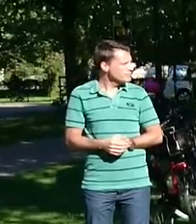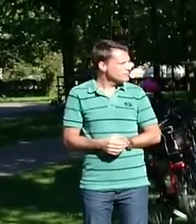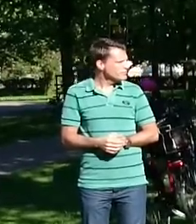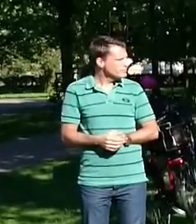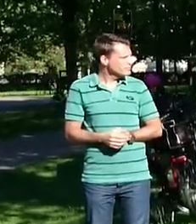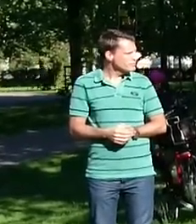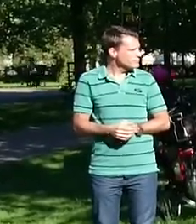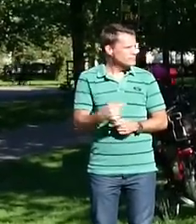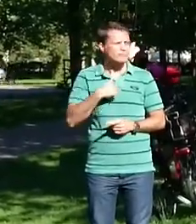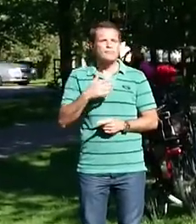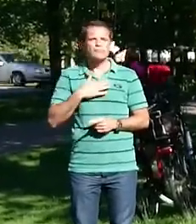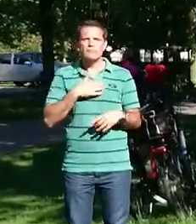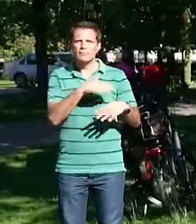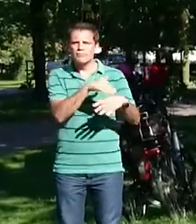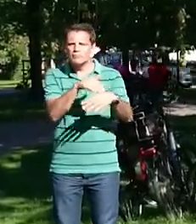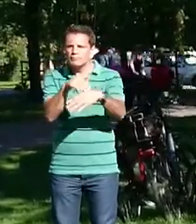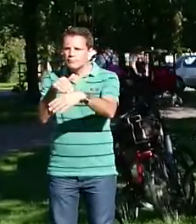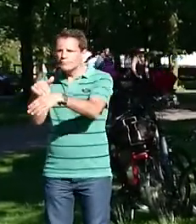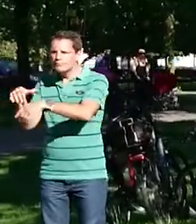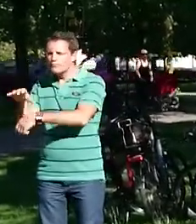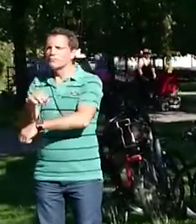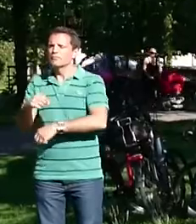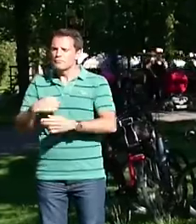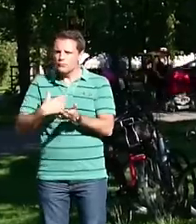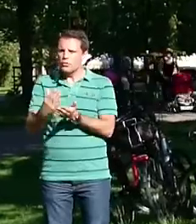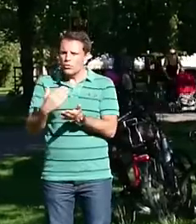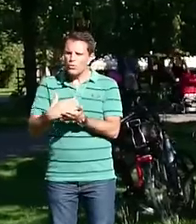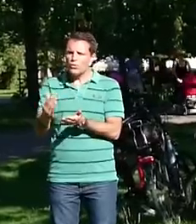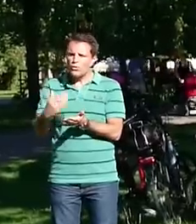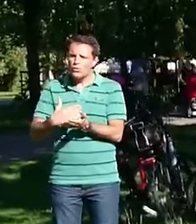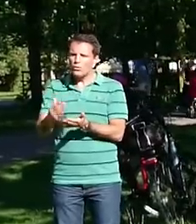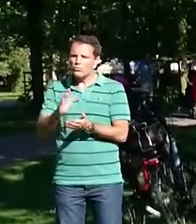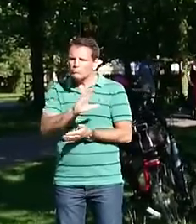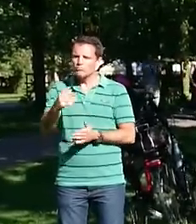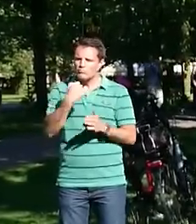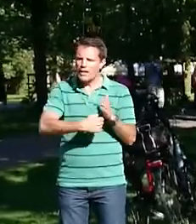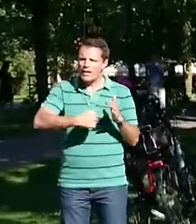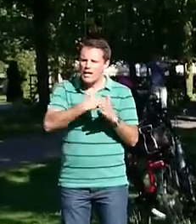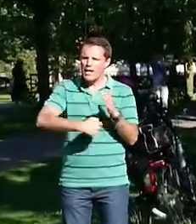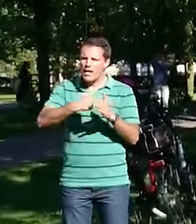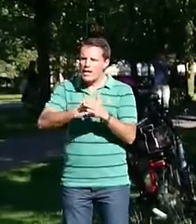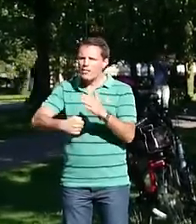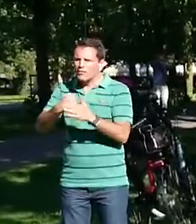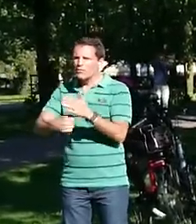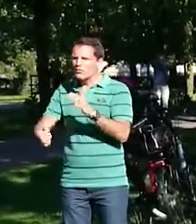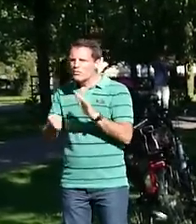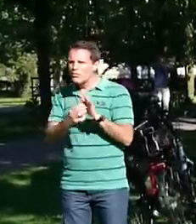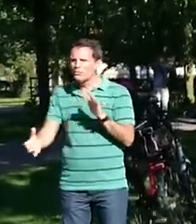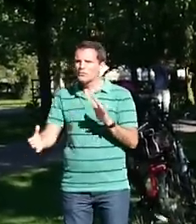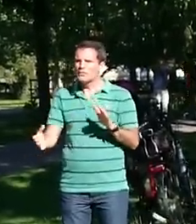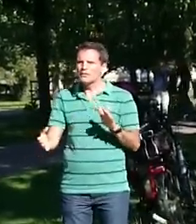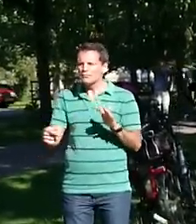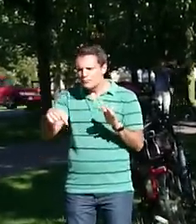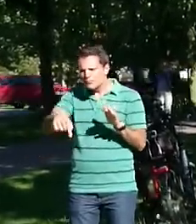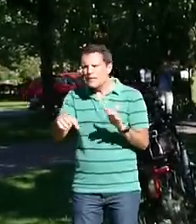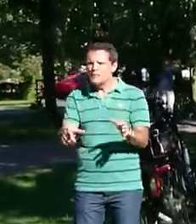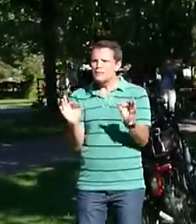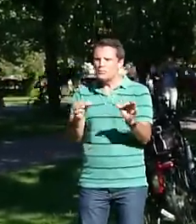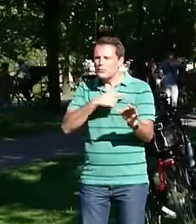Så jag vill uppmana er alla att fortsätta era kamper för det är så här vi bygger upp det här tillsammans.